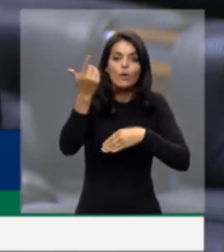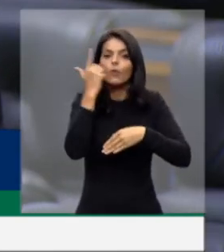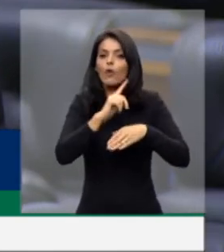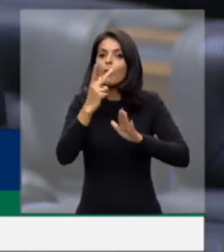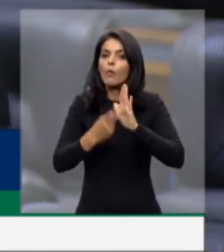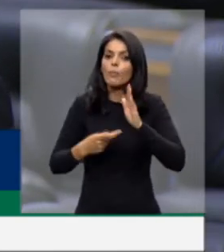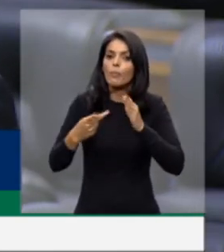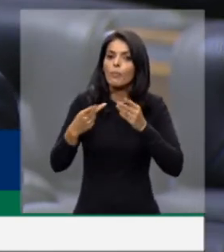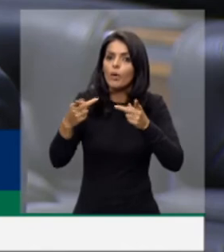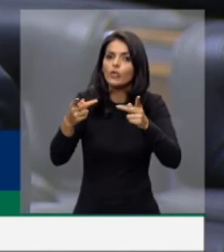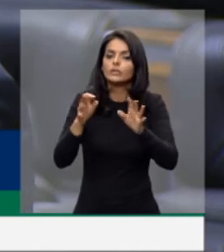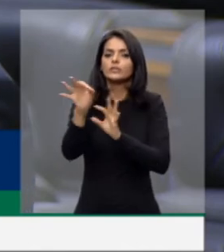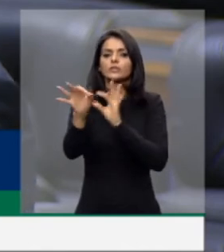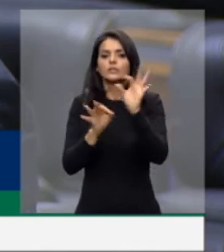EMENDA NO SENTIDO DE A IMPLANTAÇÃO DOS PROJETOS, E